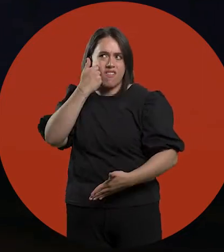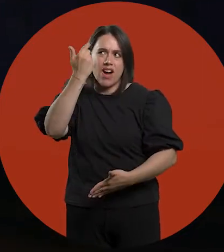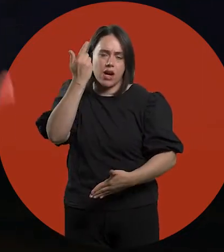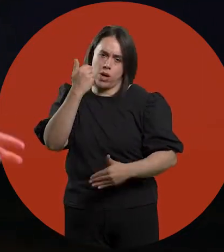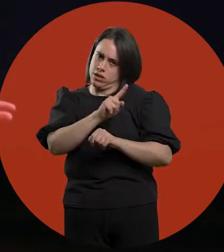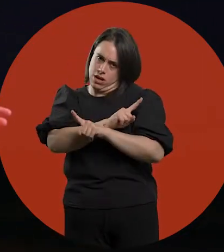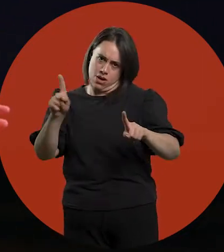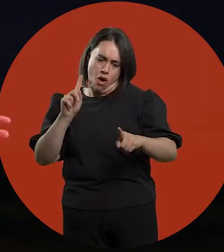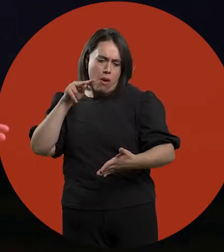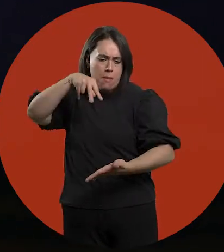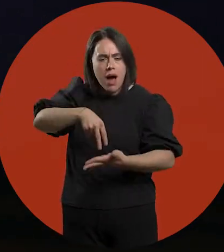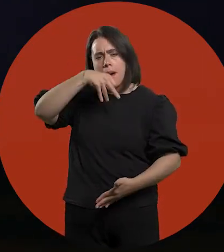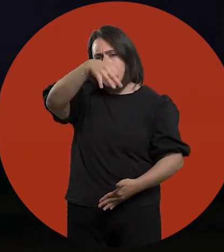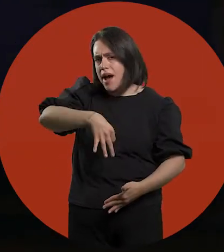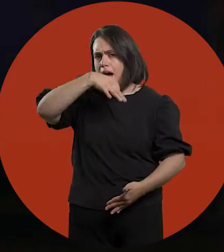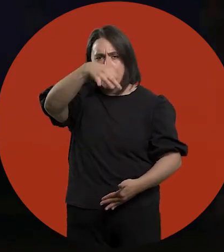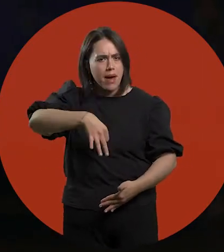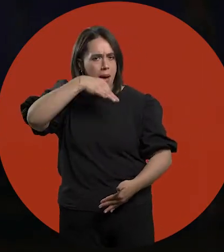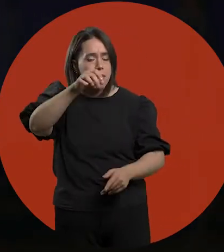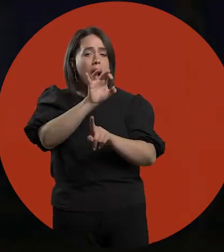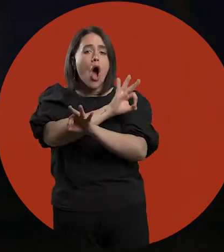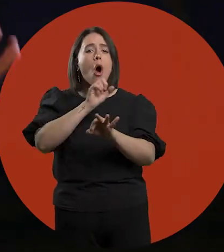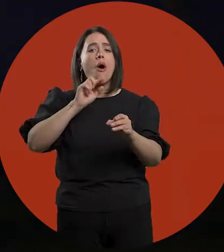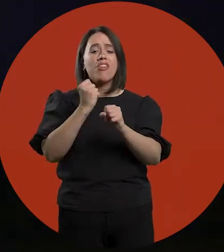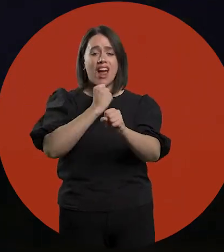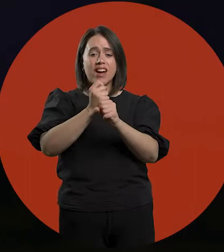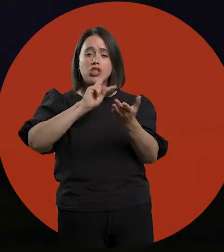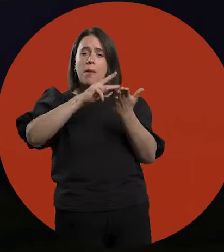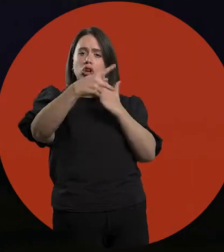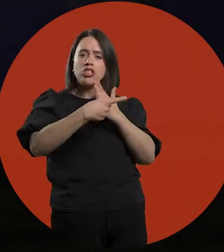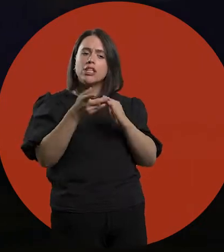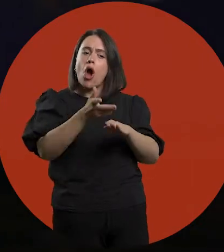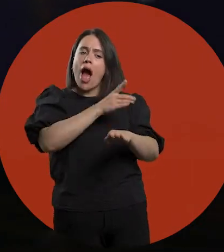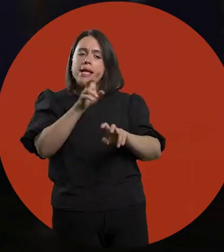Tenías proyectos donde tenías que buscar realmente un objetivo para cambiar.